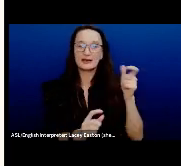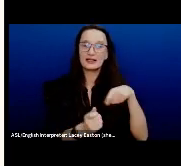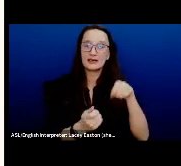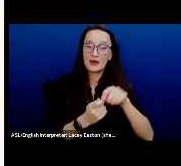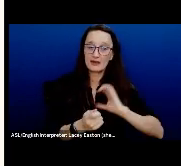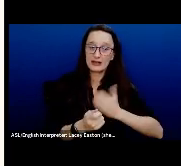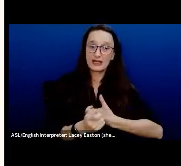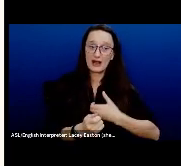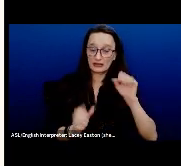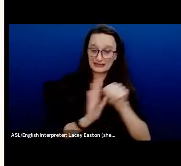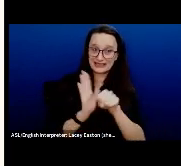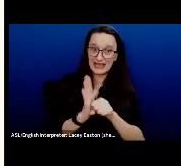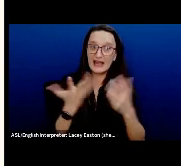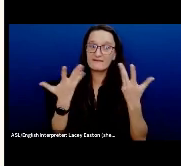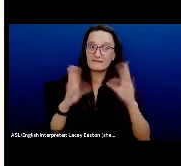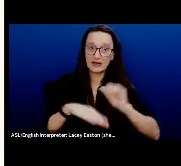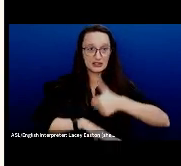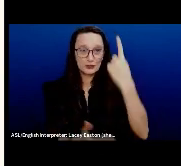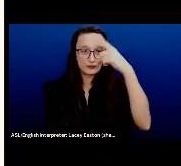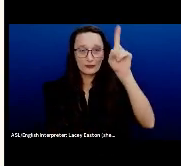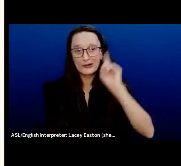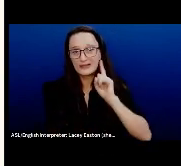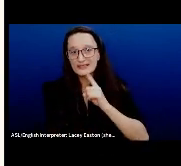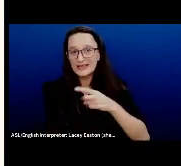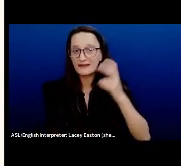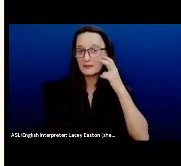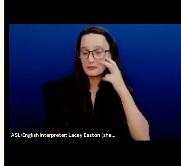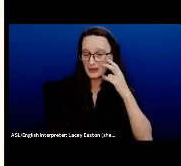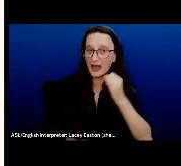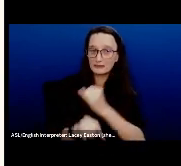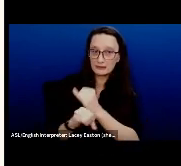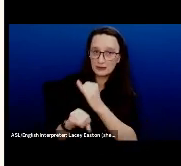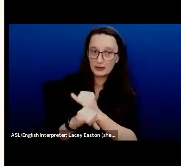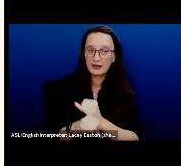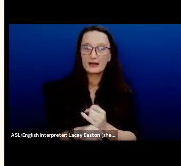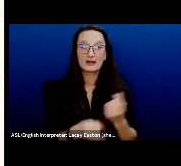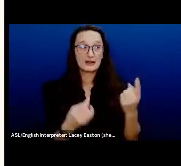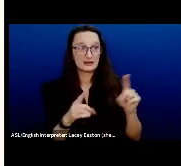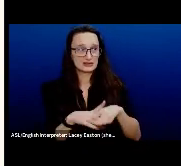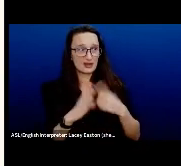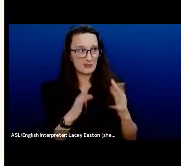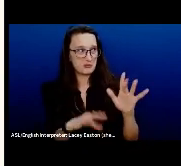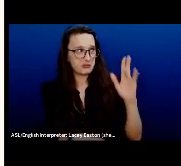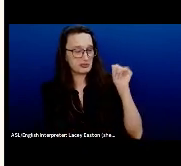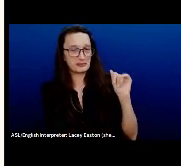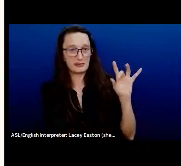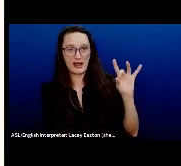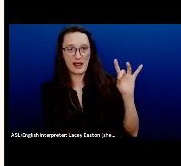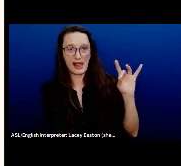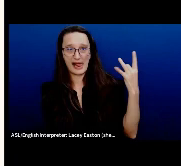sordos y ciegos que se remontan a finales del siglo XIX, y programas categóricos que atendían